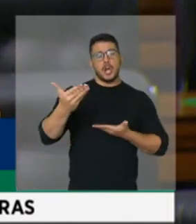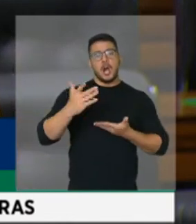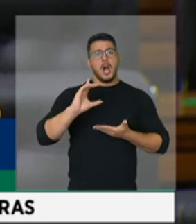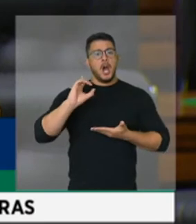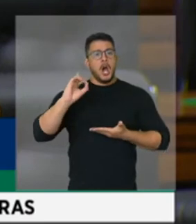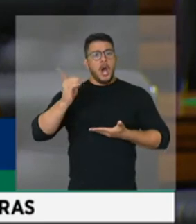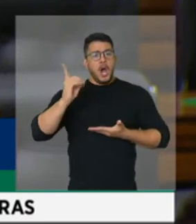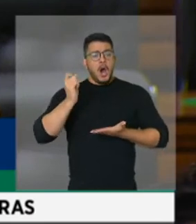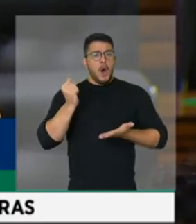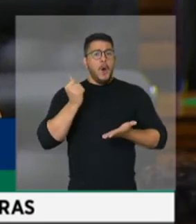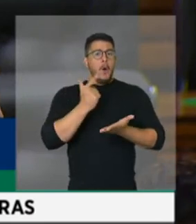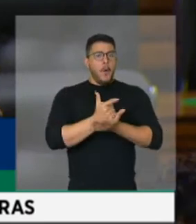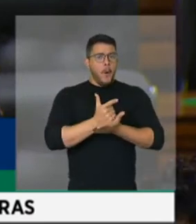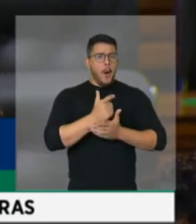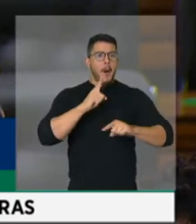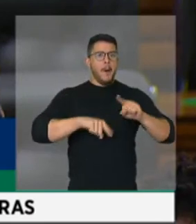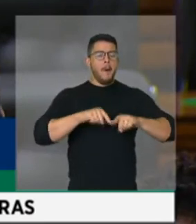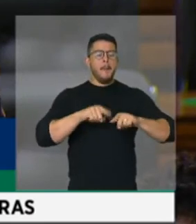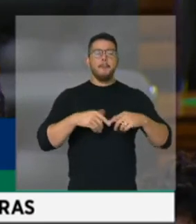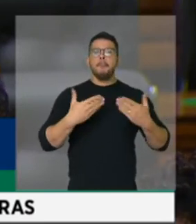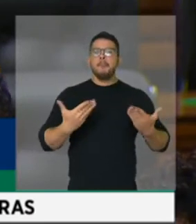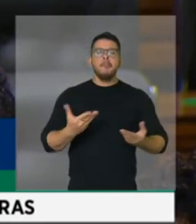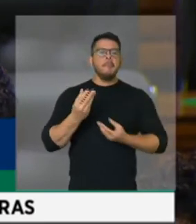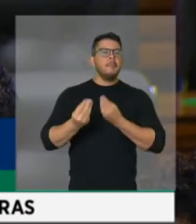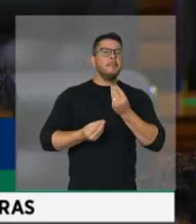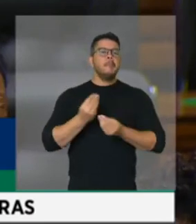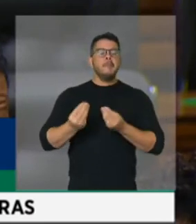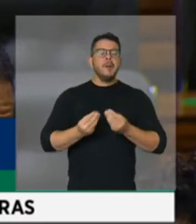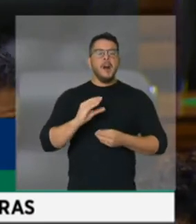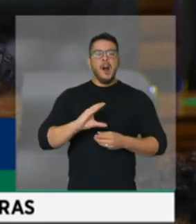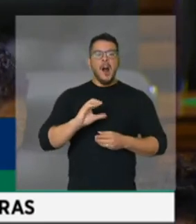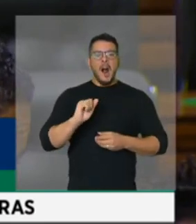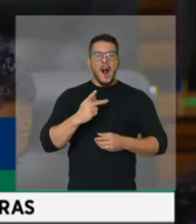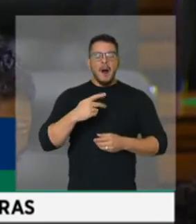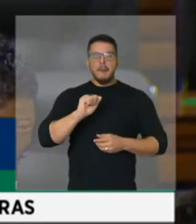FEITAS. E PEDEM UMA BASE MÉDIA DE 30 MILHÕES DE DÓLARES POR ANO. NESSAS CONDIÇÕES NÃO HÁ